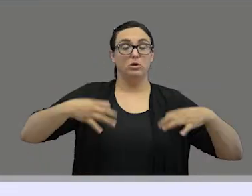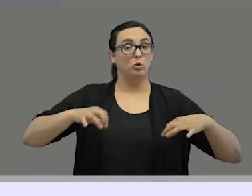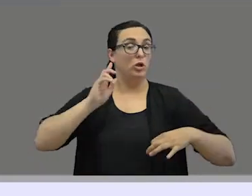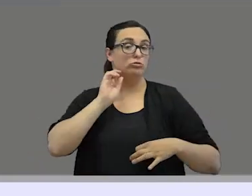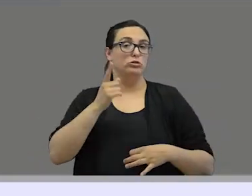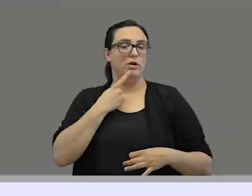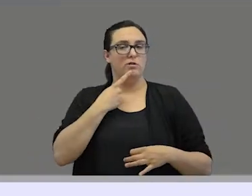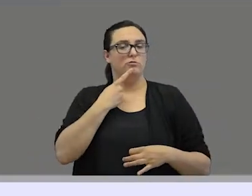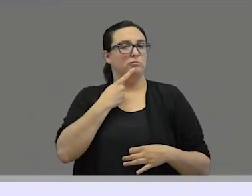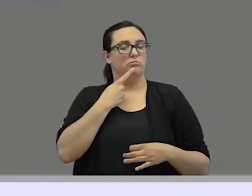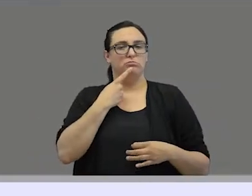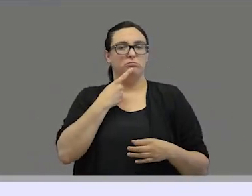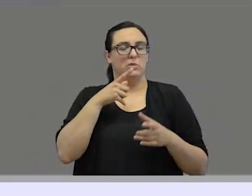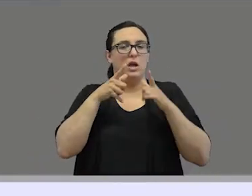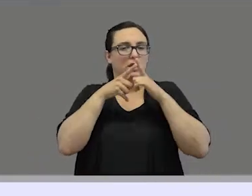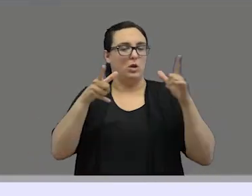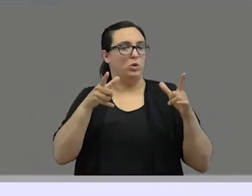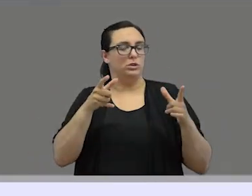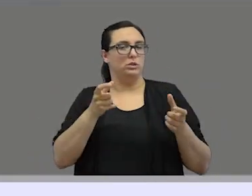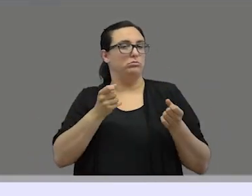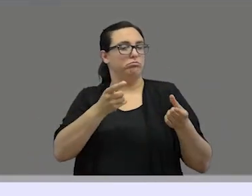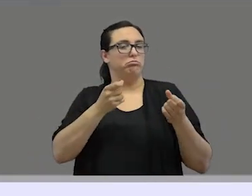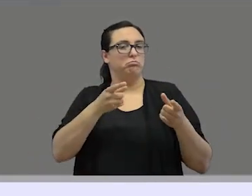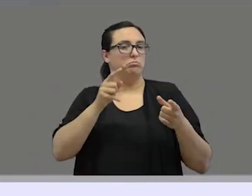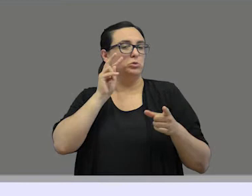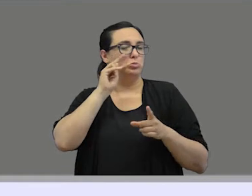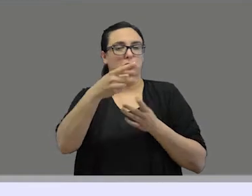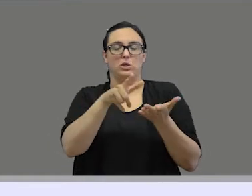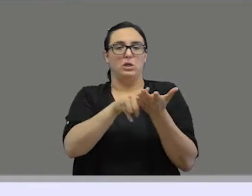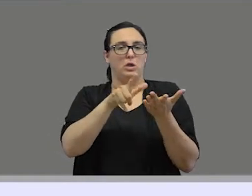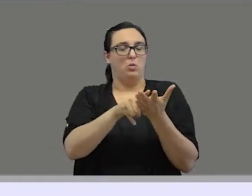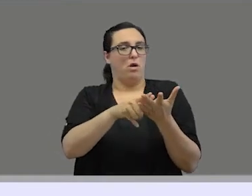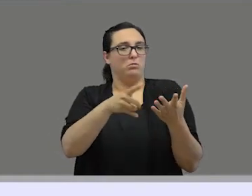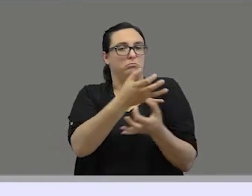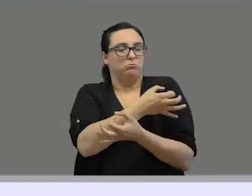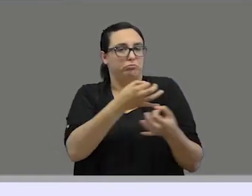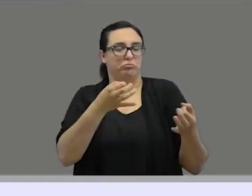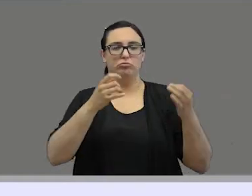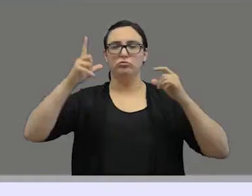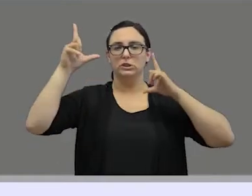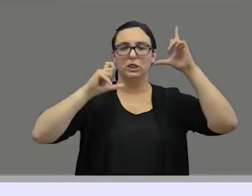einen besseren linguistischen Beitrag. Zum Beispiel neigen gehörlose Menschen eher dazu, ausdrucksstärker zu sein